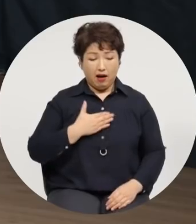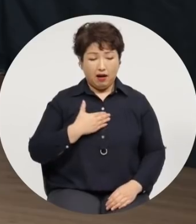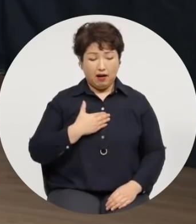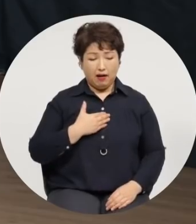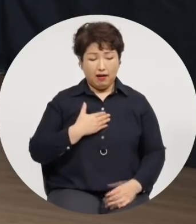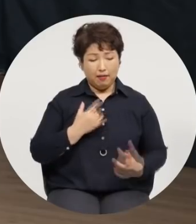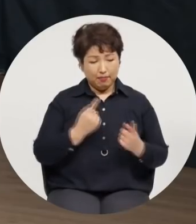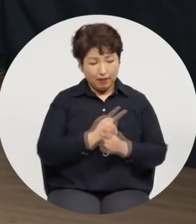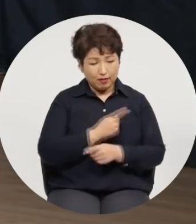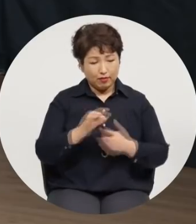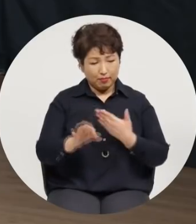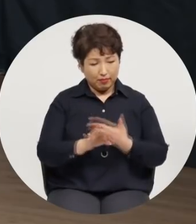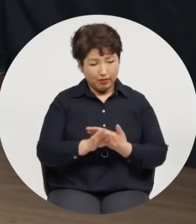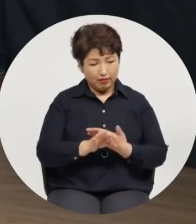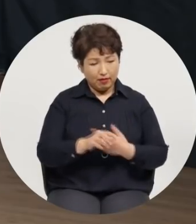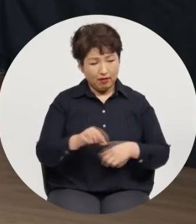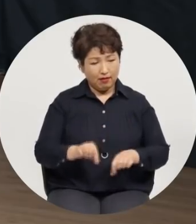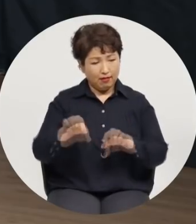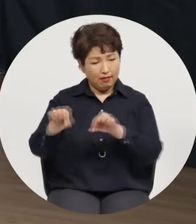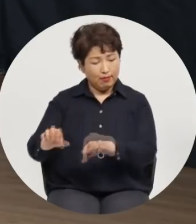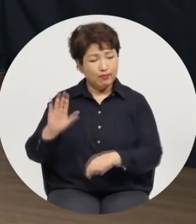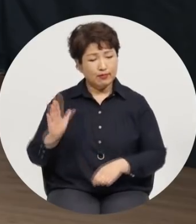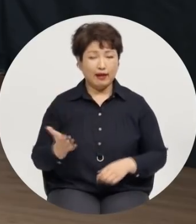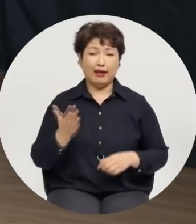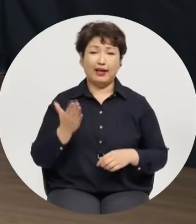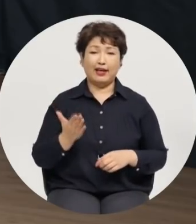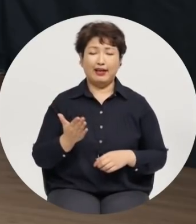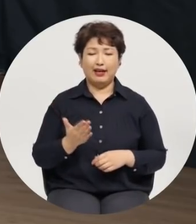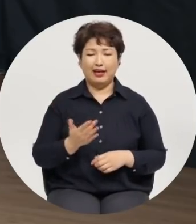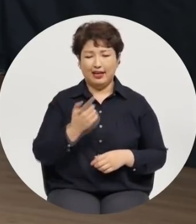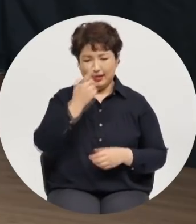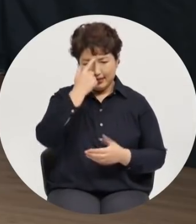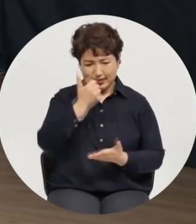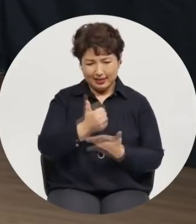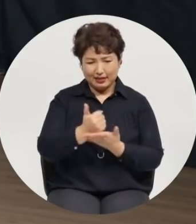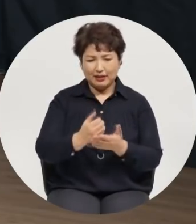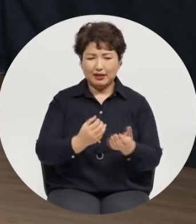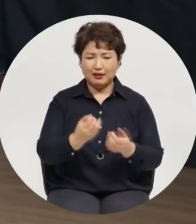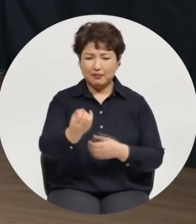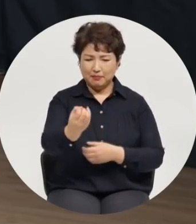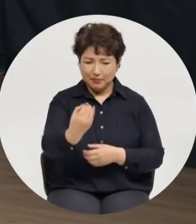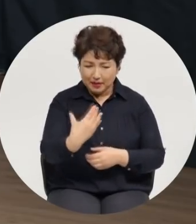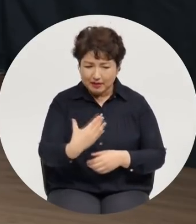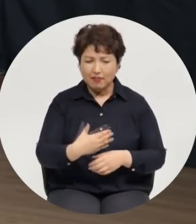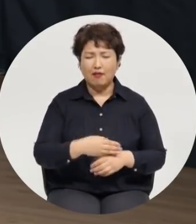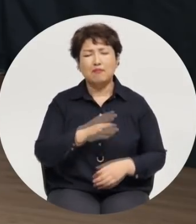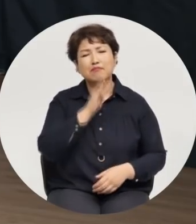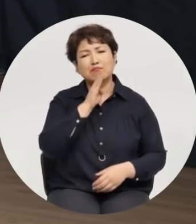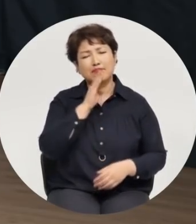저만 바뀌면 다 바뀐다는 스님 말씀이 맞는 것 같고